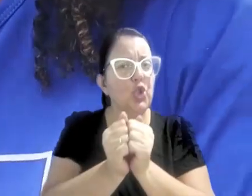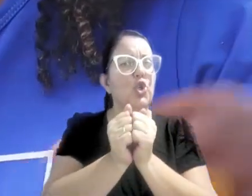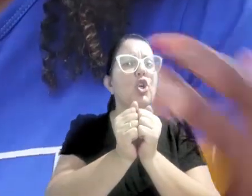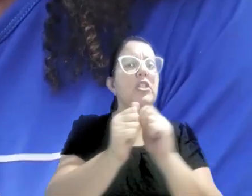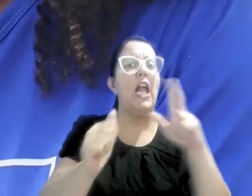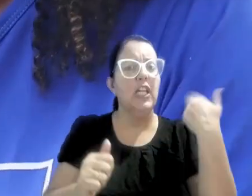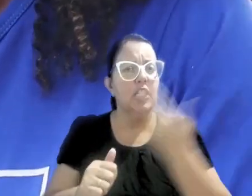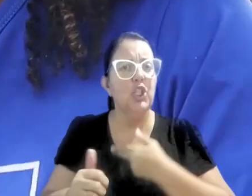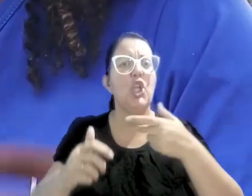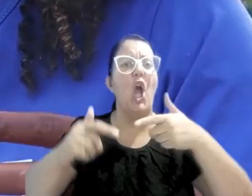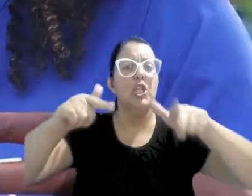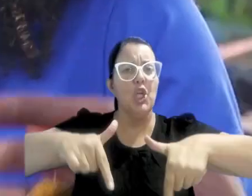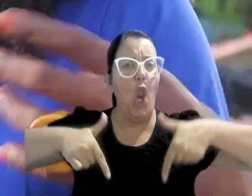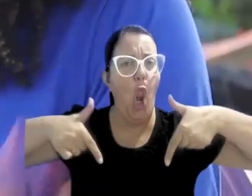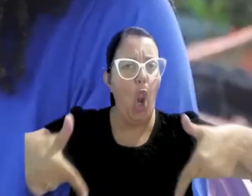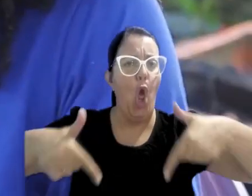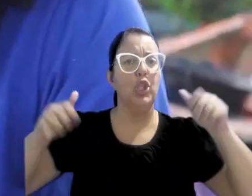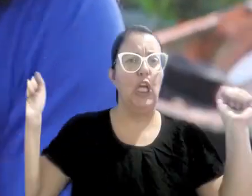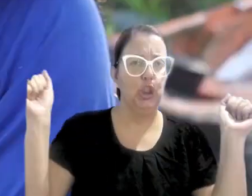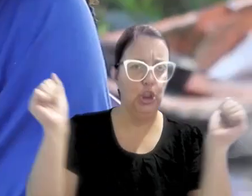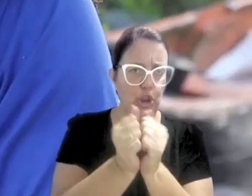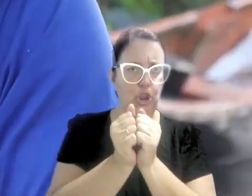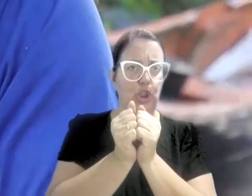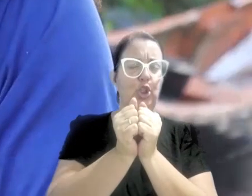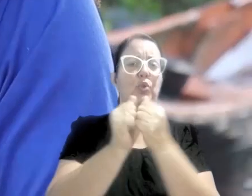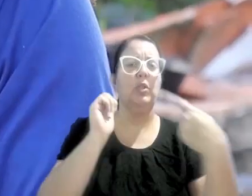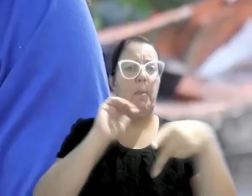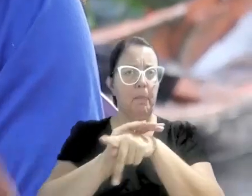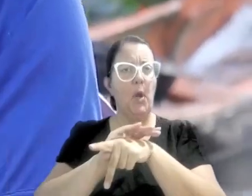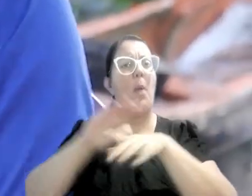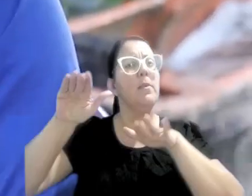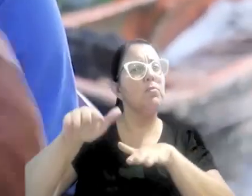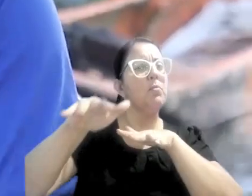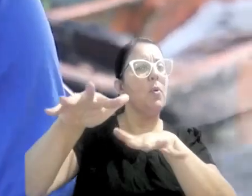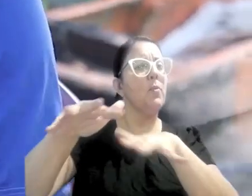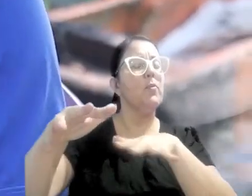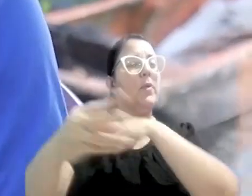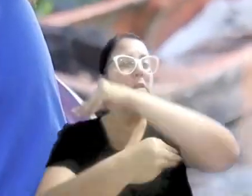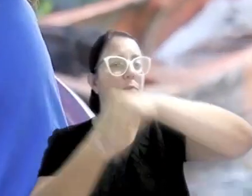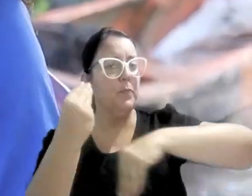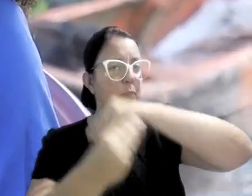de estar juntas, de fazer a luta coletiva, irmanado com outros movimentos,